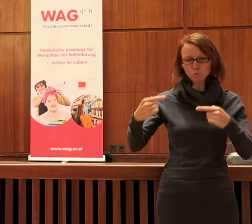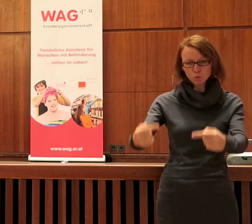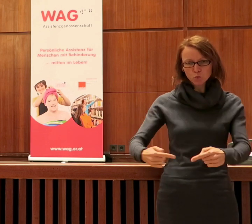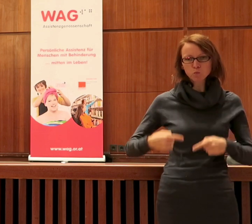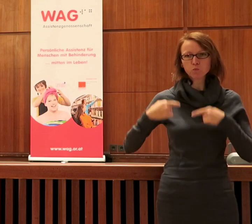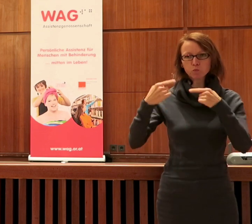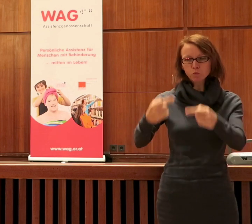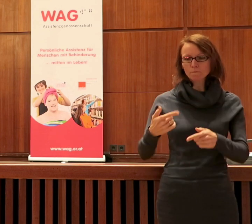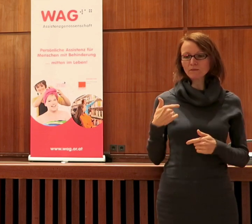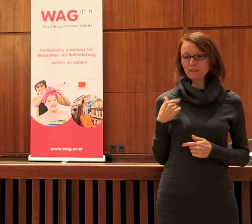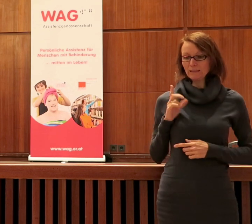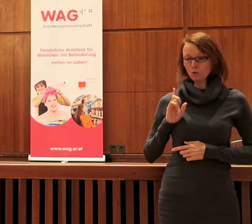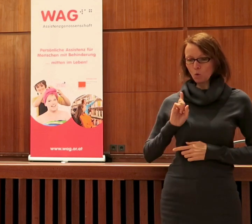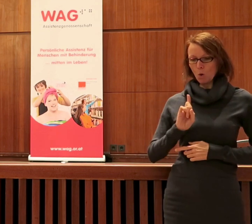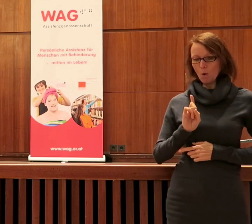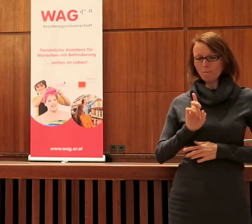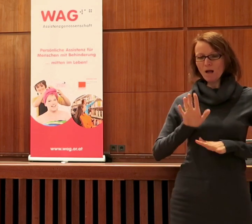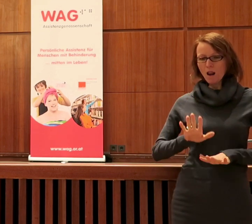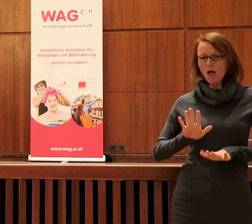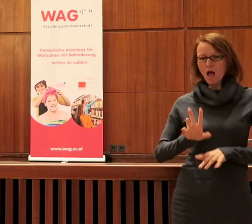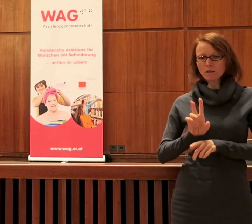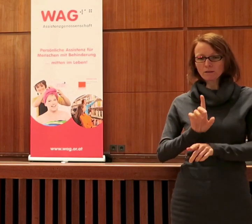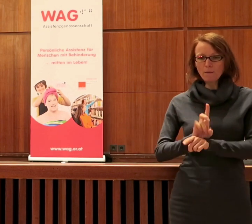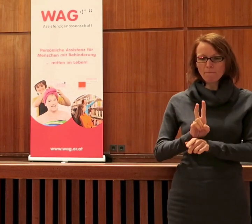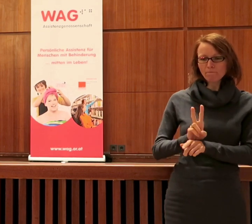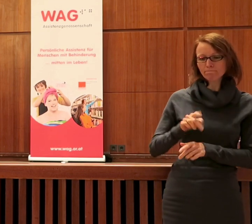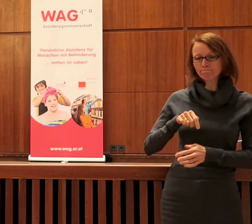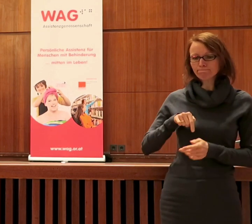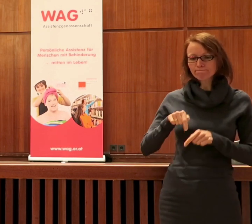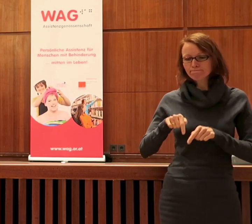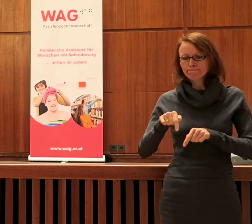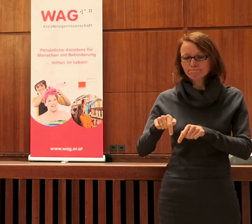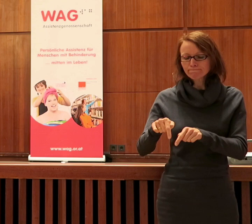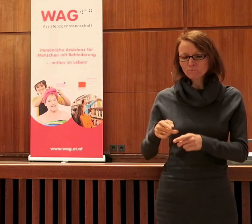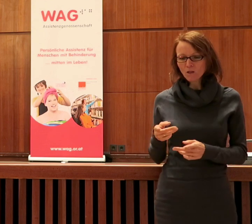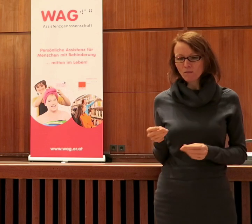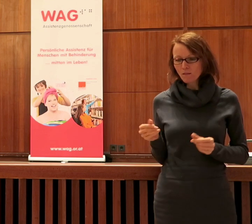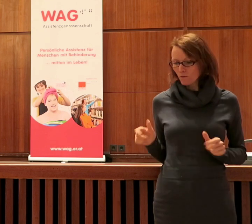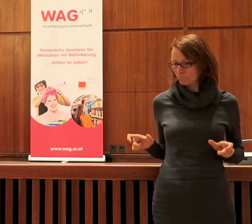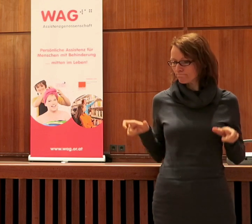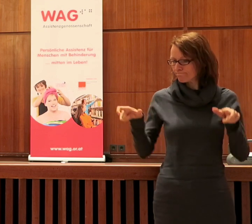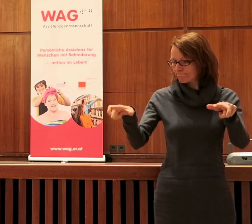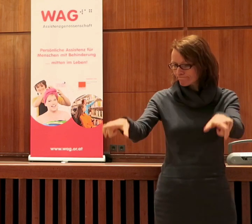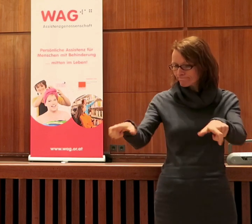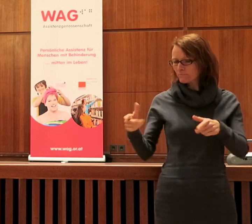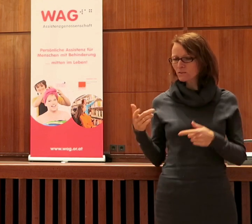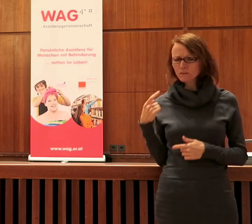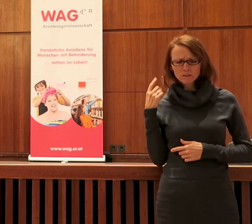Man nähert sich ganz langsam der Rolltreppe. Man versucht sich zwischen den Gummibändern, an Hand des Summgeräusches